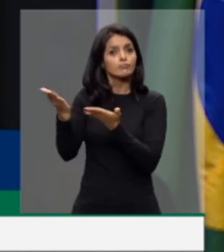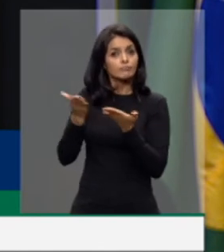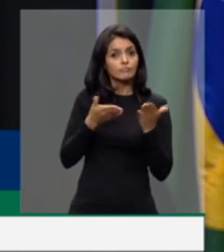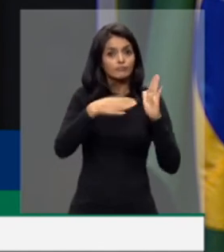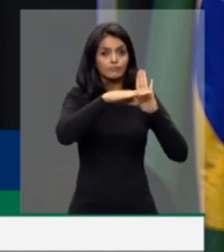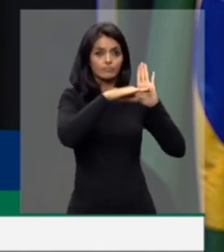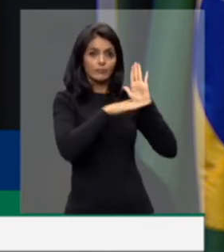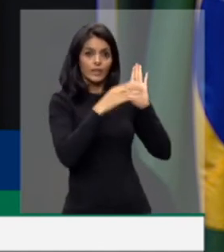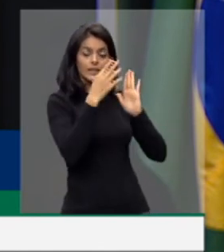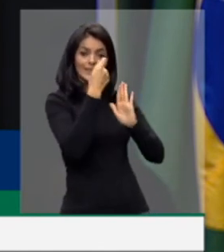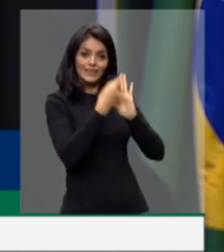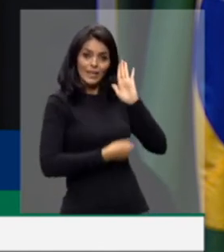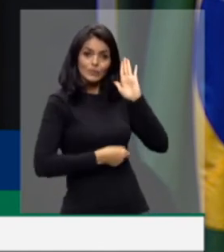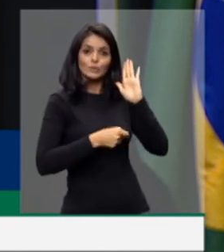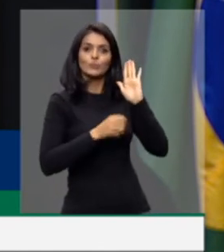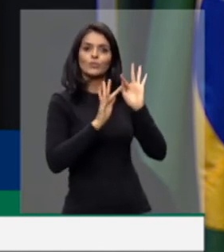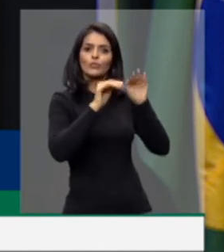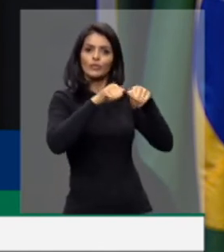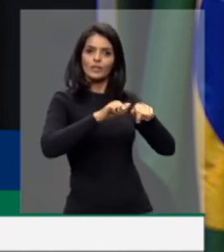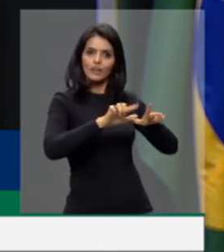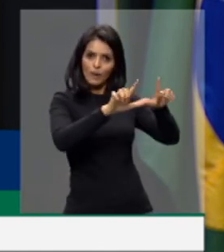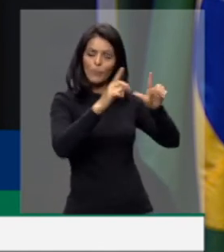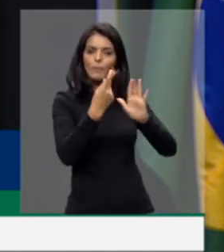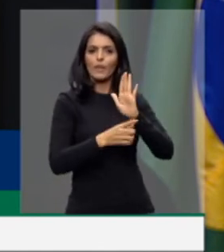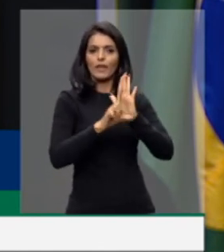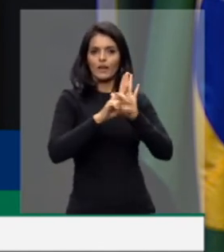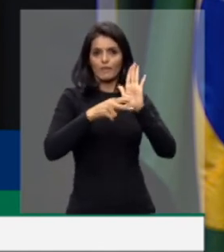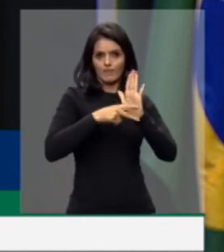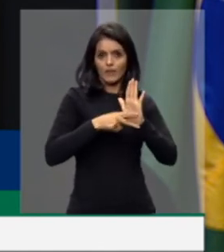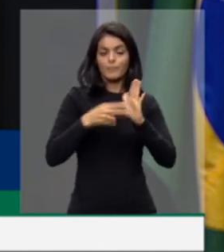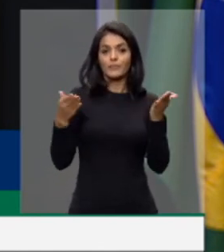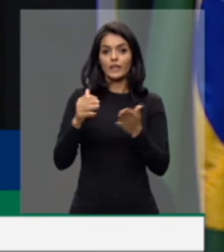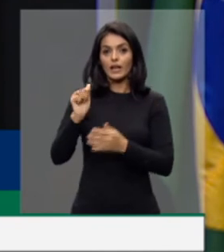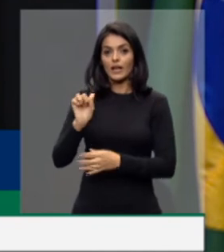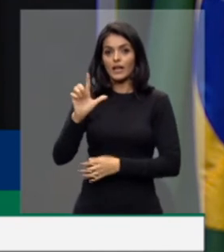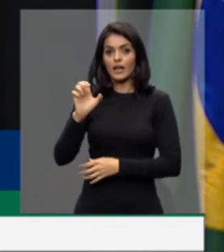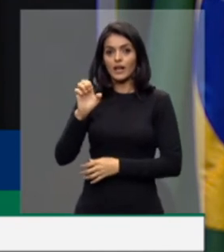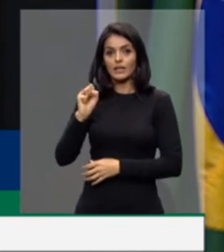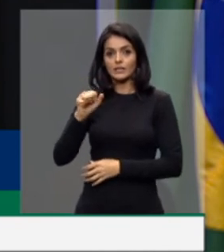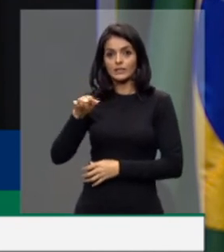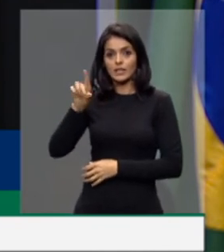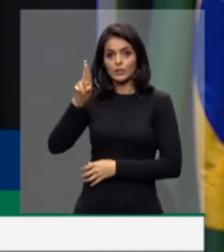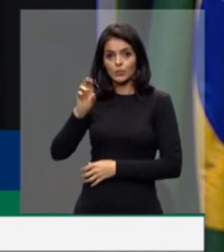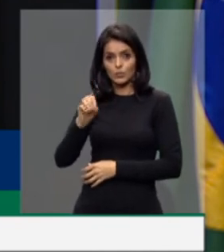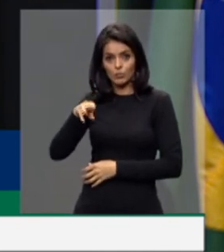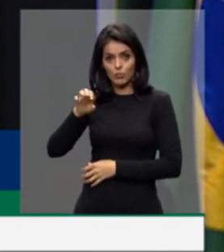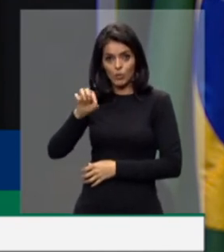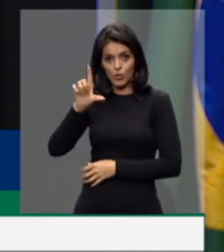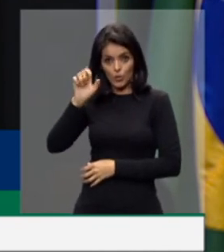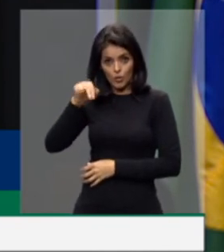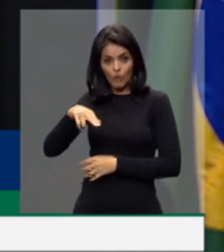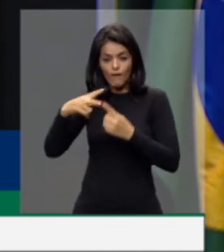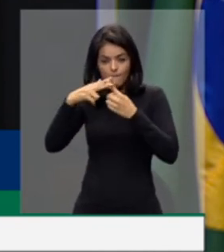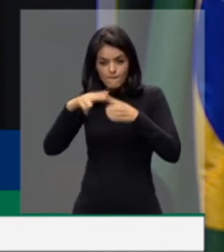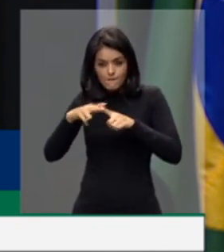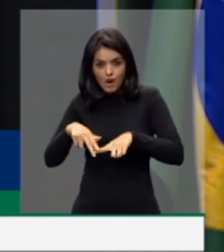CONTRATAÇÃO ACRESCIDA DE UMA DELIMITAÇÃO, CONSIDERANDO QUE NÃO NECESSITARIAM DO BENEFÍCIO, ACOLHEMOS O SEU CONTEÚDO NO TEXTO FINAL A EMENDA DE PLENÁRIO NÚMERO